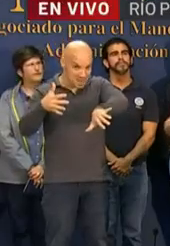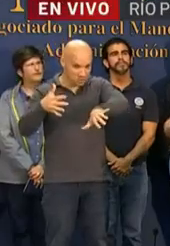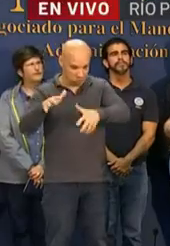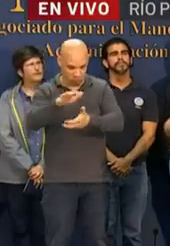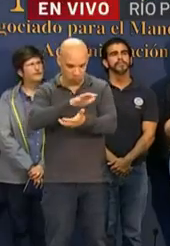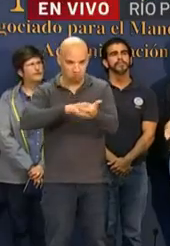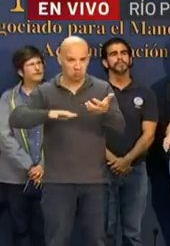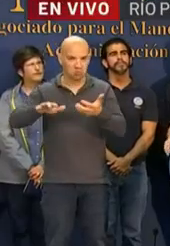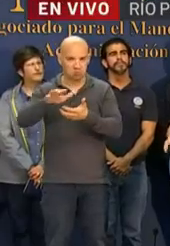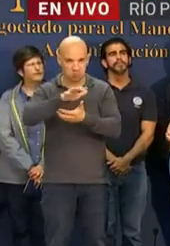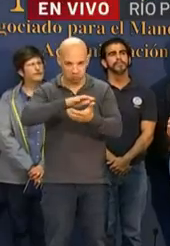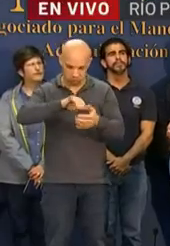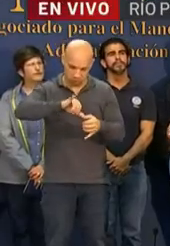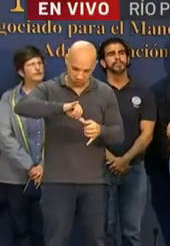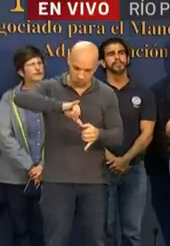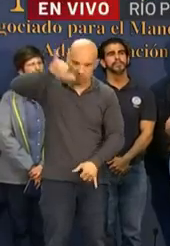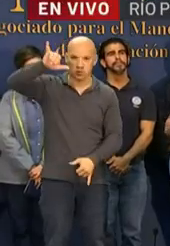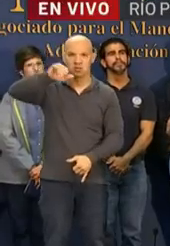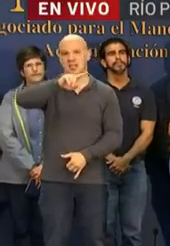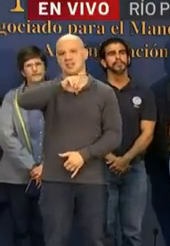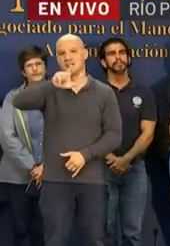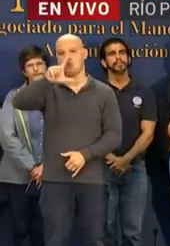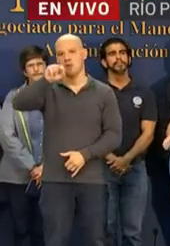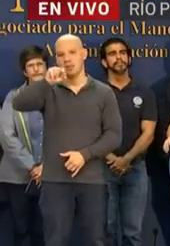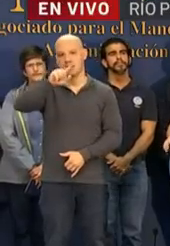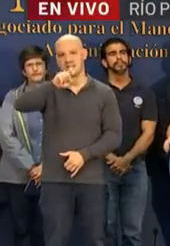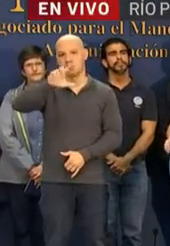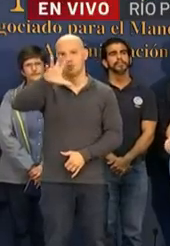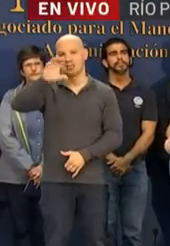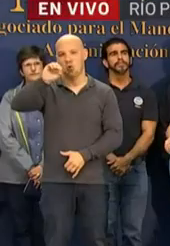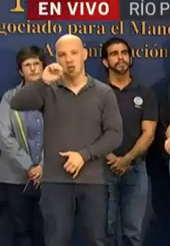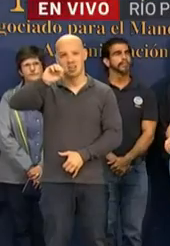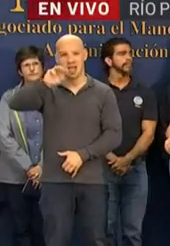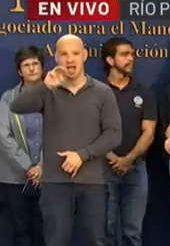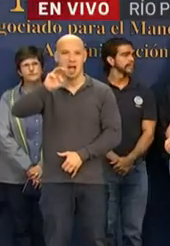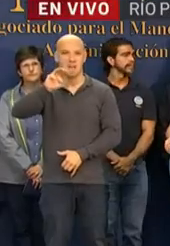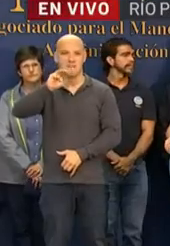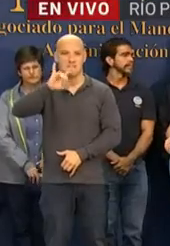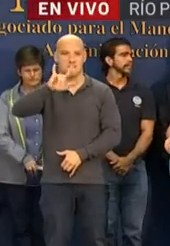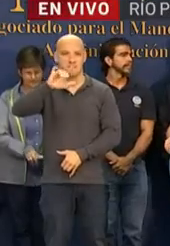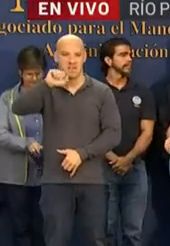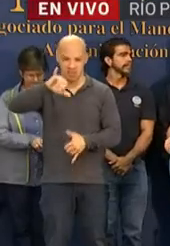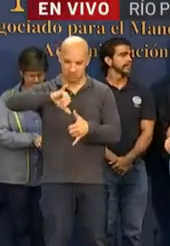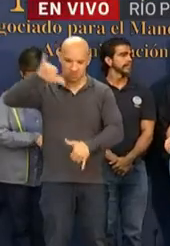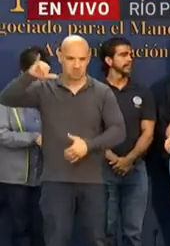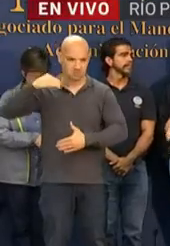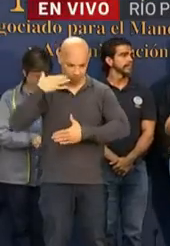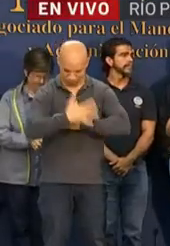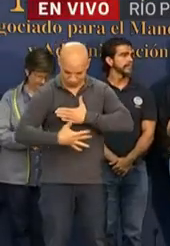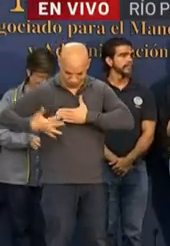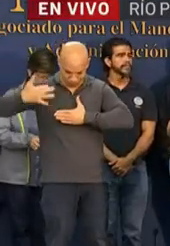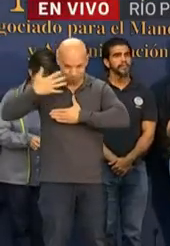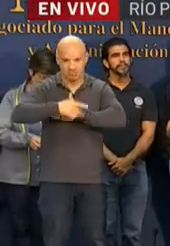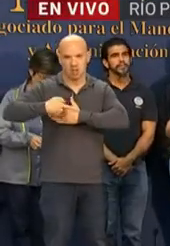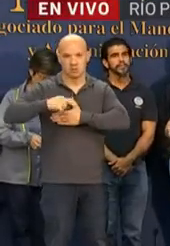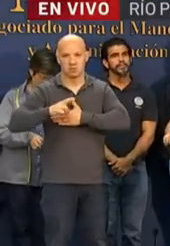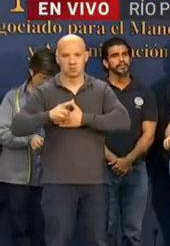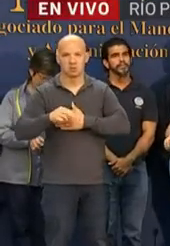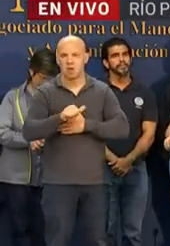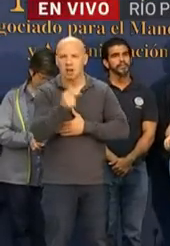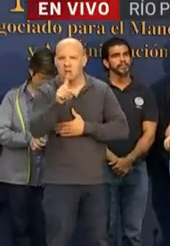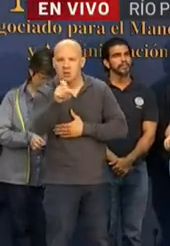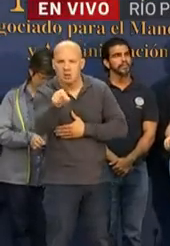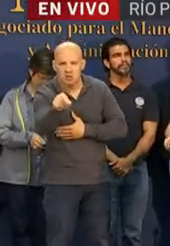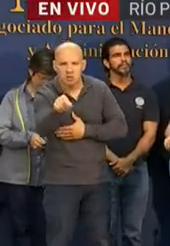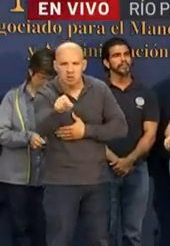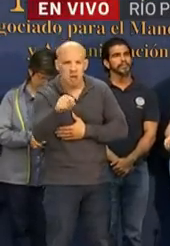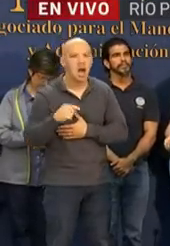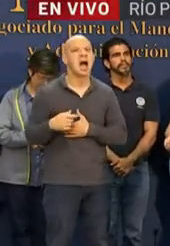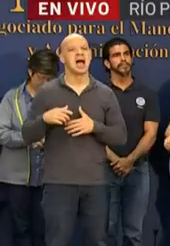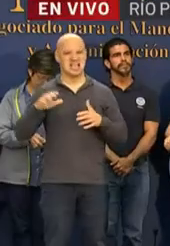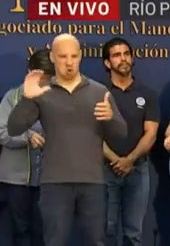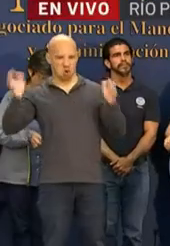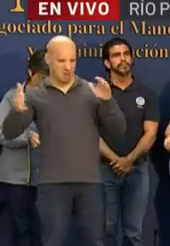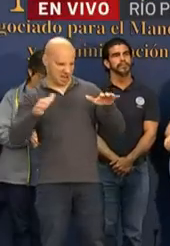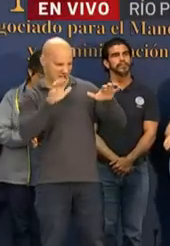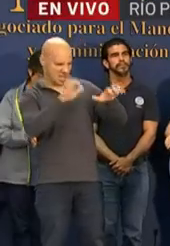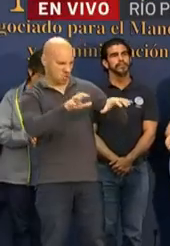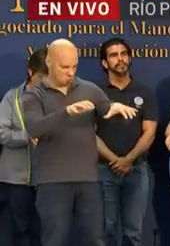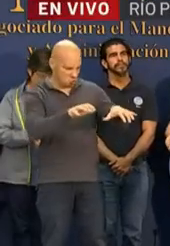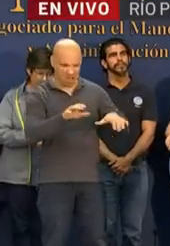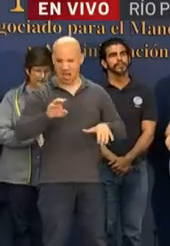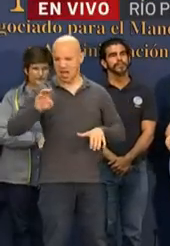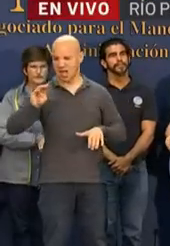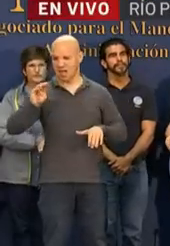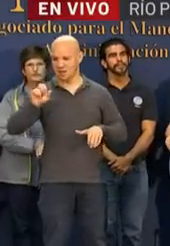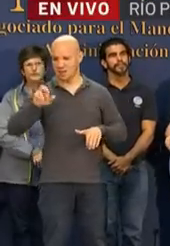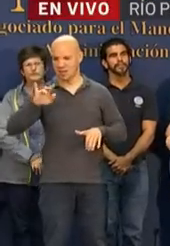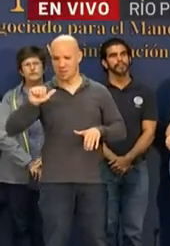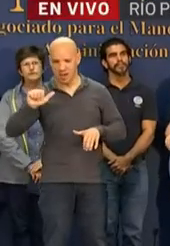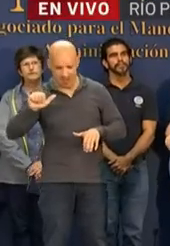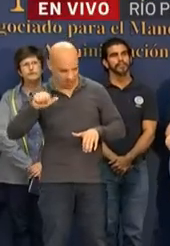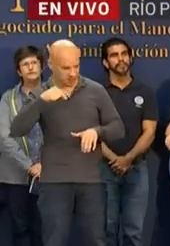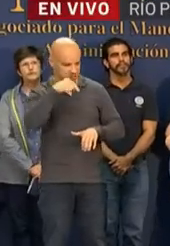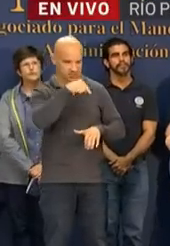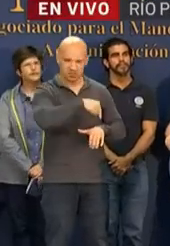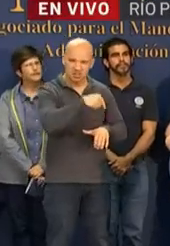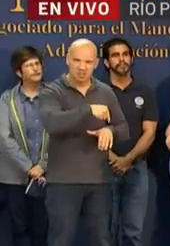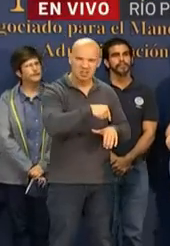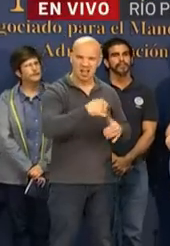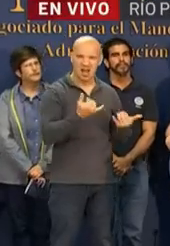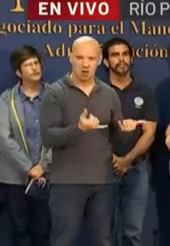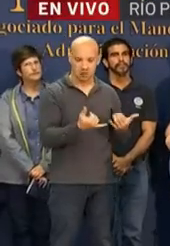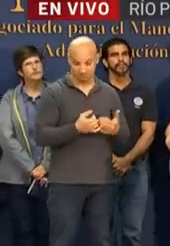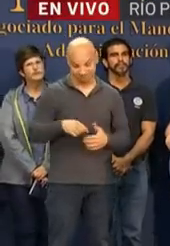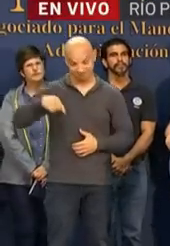AFECTANDO PUERTO RICO. SERÁ EN